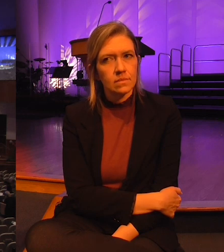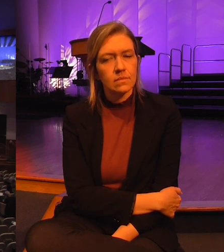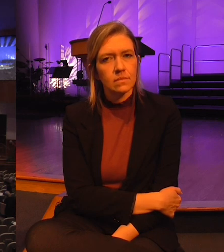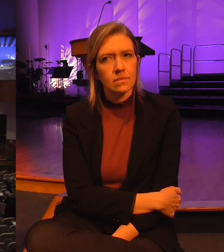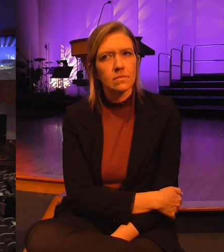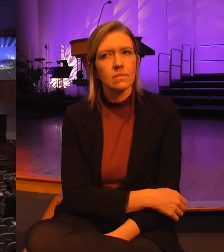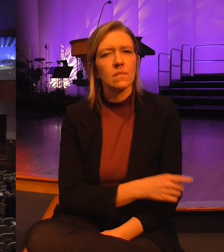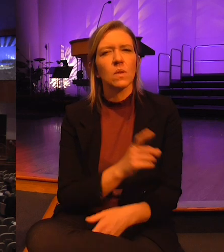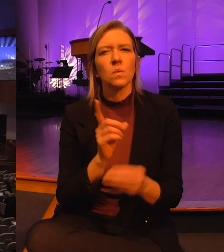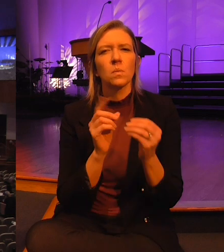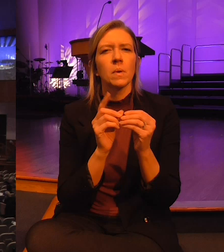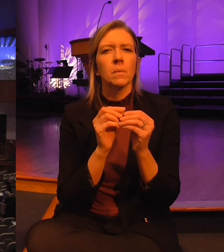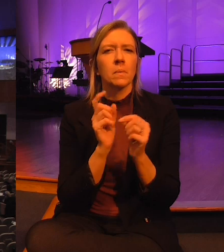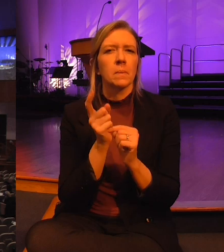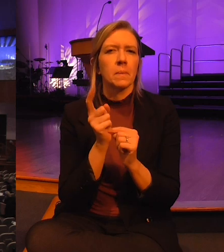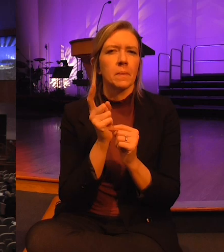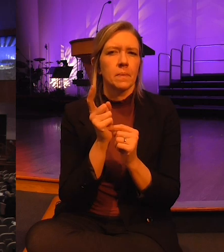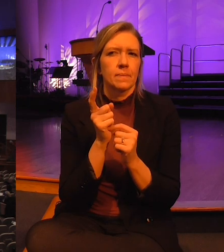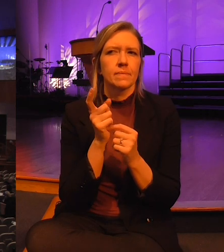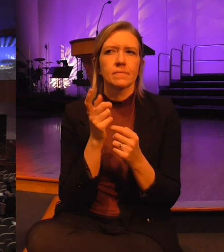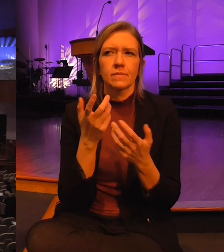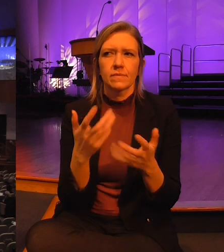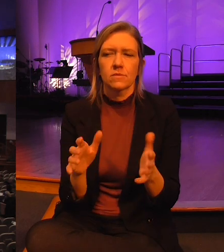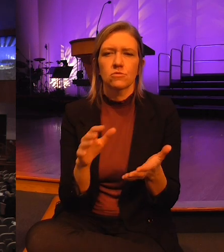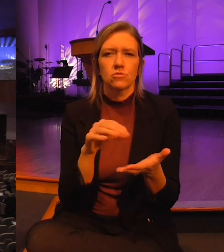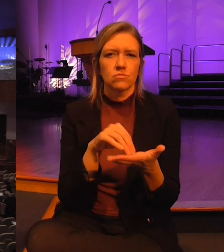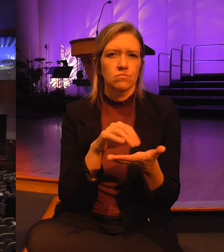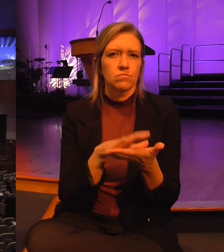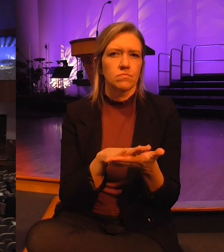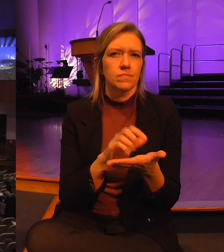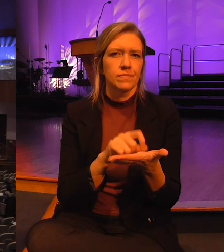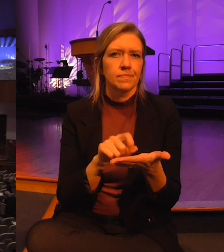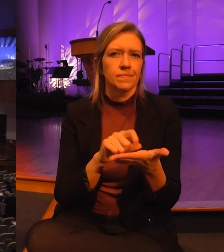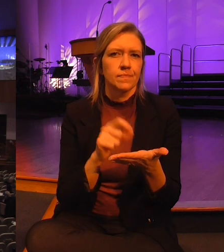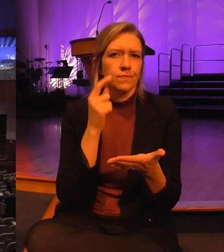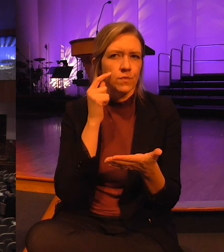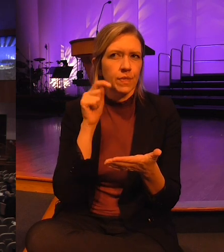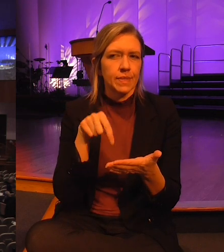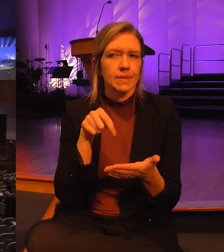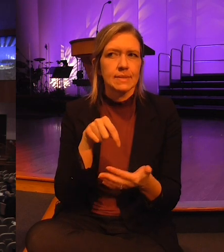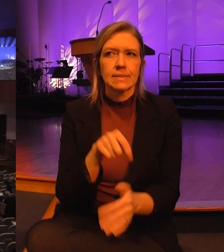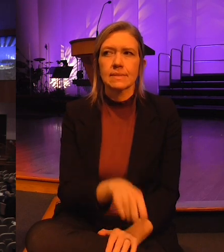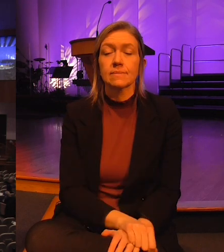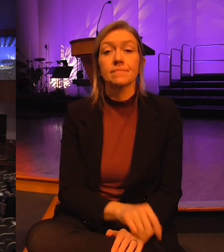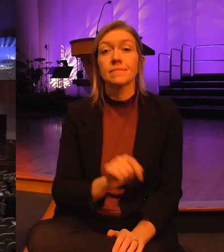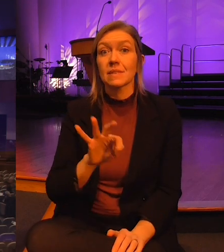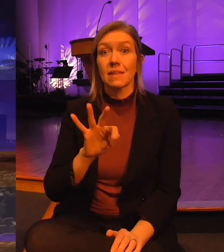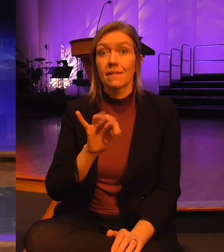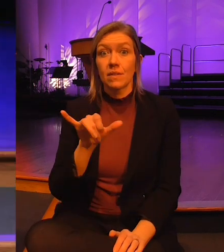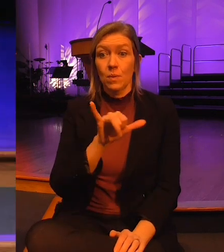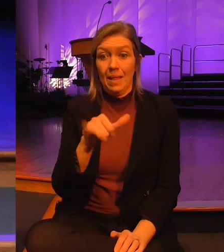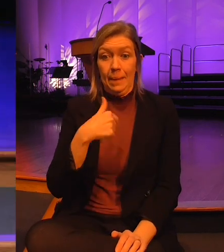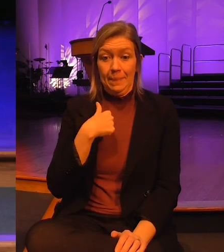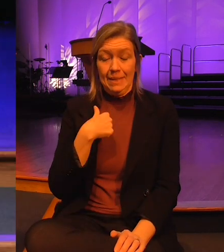esto y si eres como yo y escribes un Hay muchas intenciones y cualquiera de ellas realmente